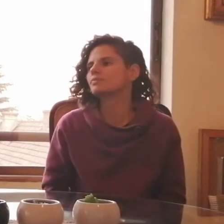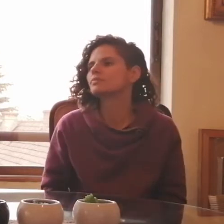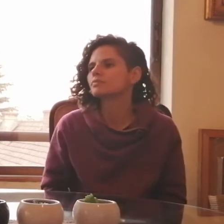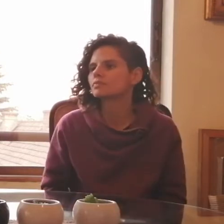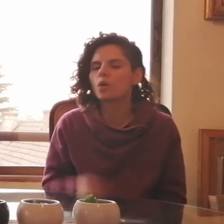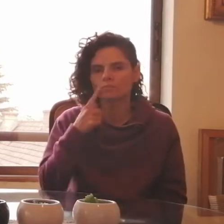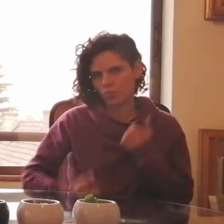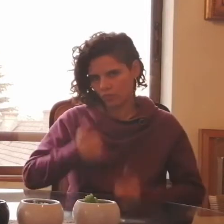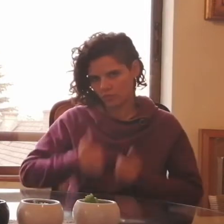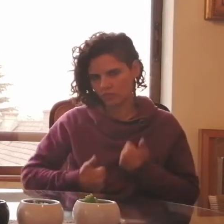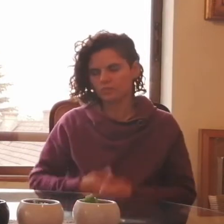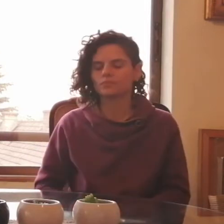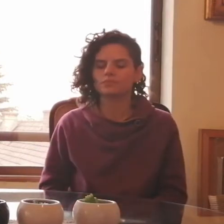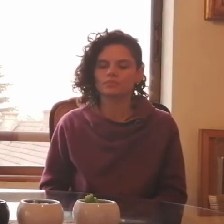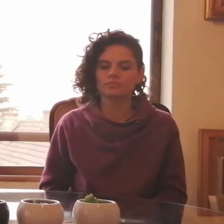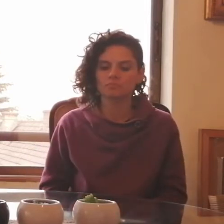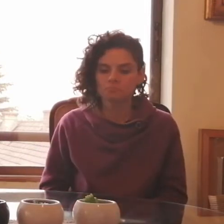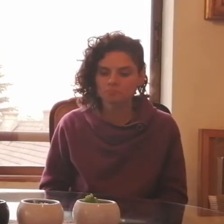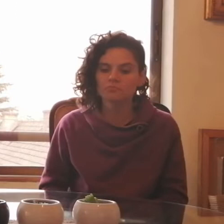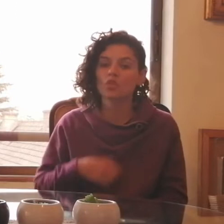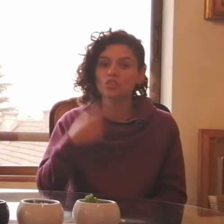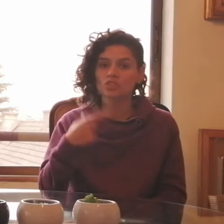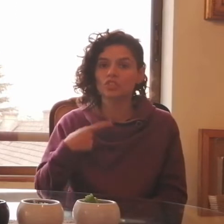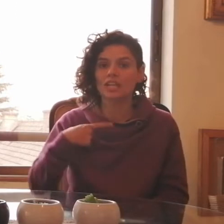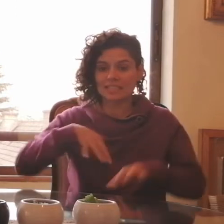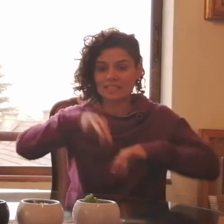mi profesión yo soy Ingeniero Civil Estructural de la